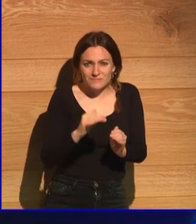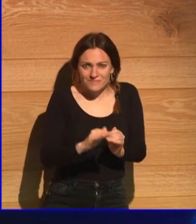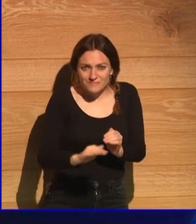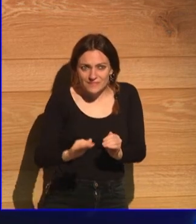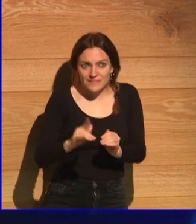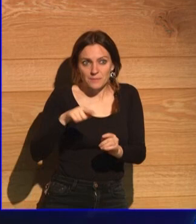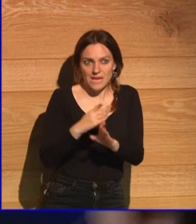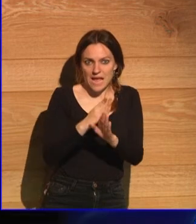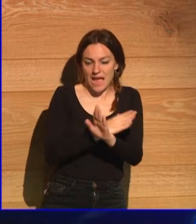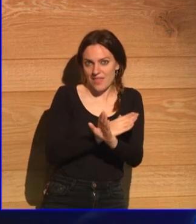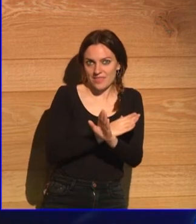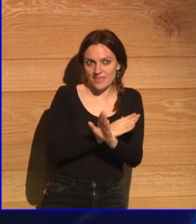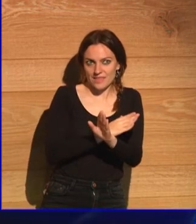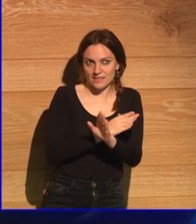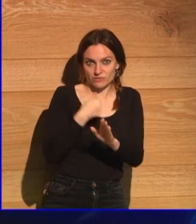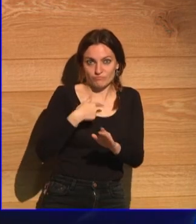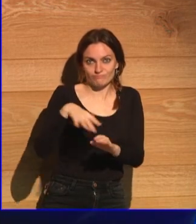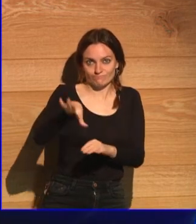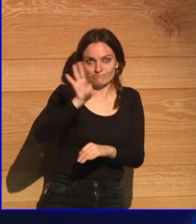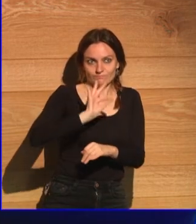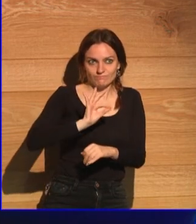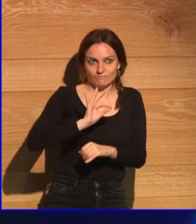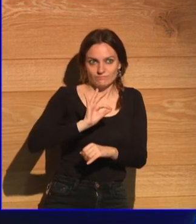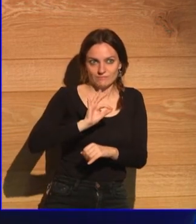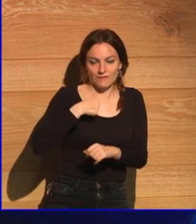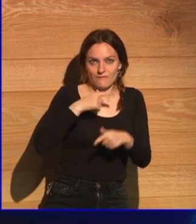haber tomado la insensata decisión de de hacerme filología clásica.